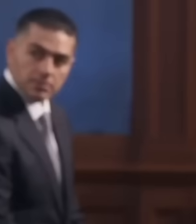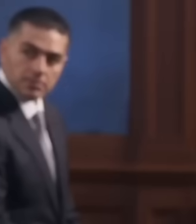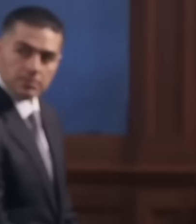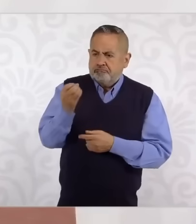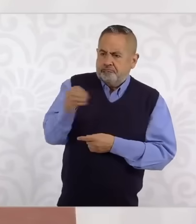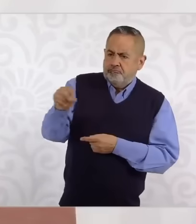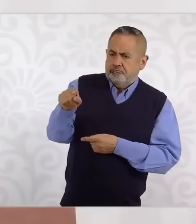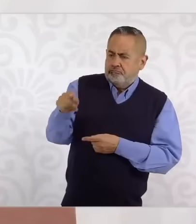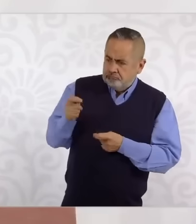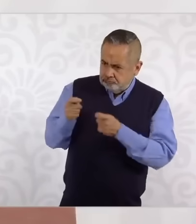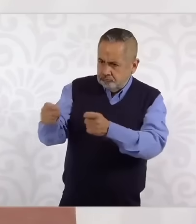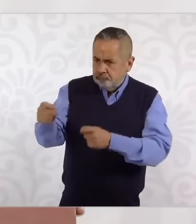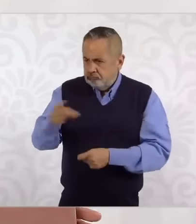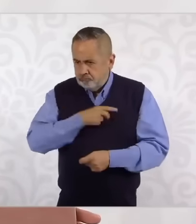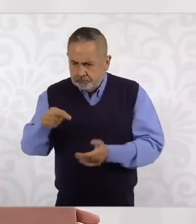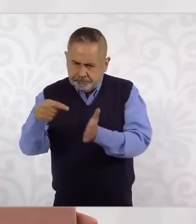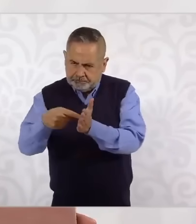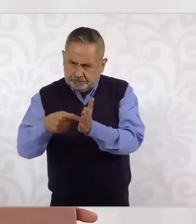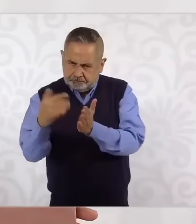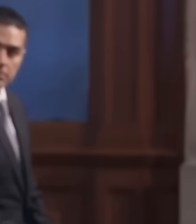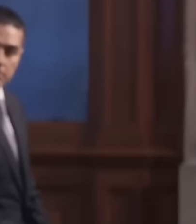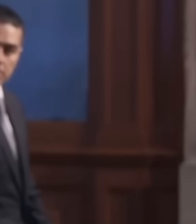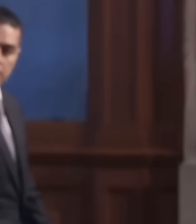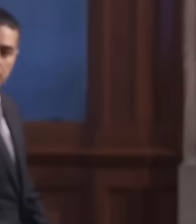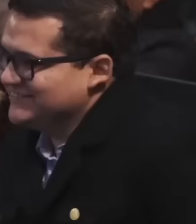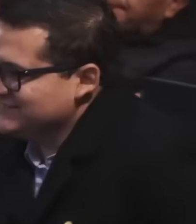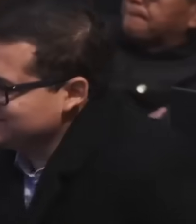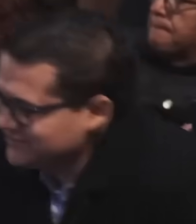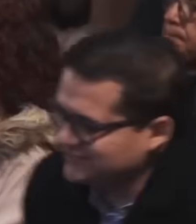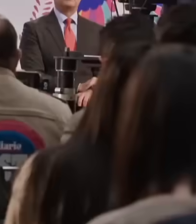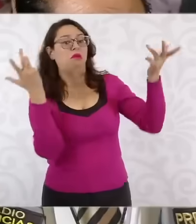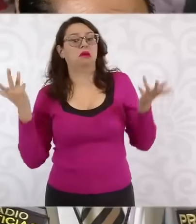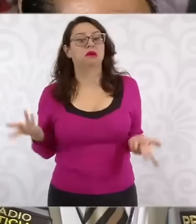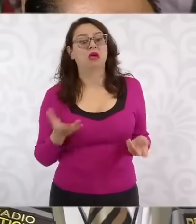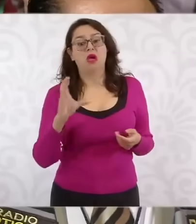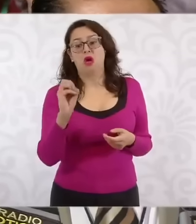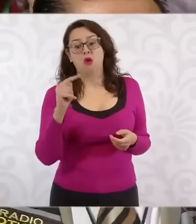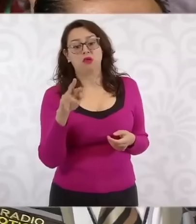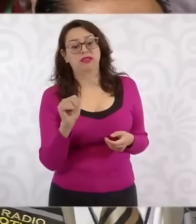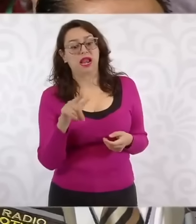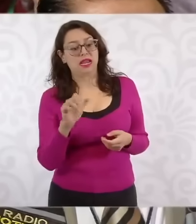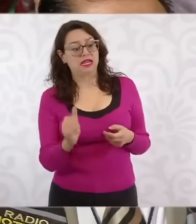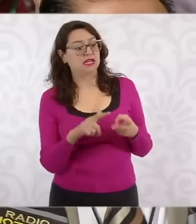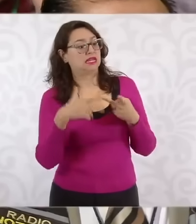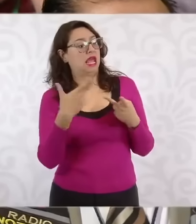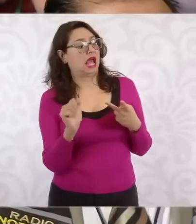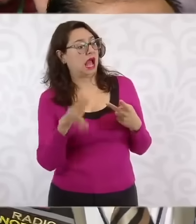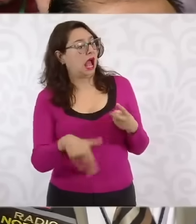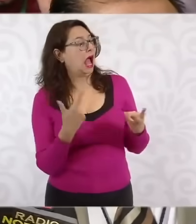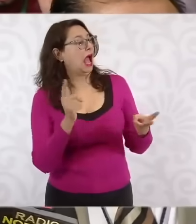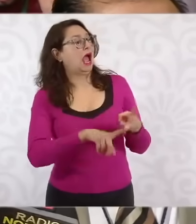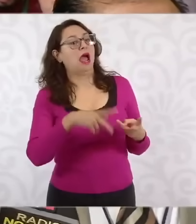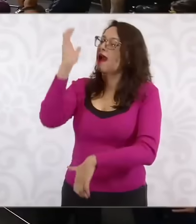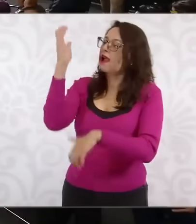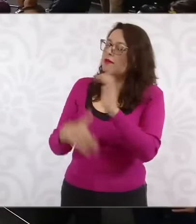sino también al general Ricardo Trevilla Trejo. Veamos este diálogo circular.